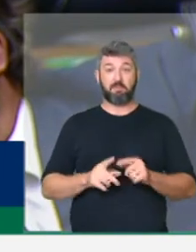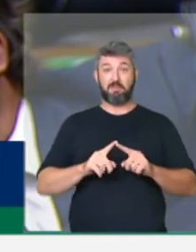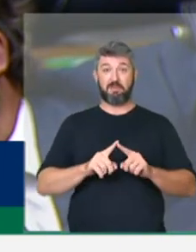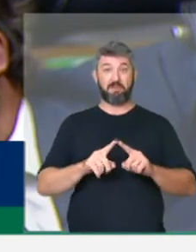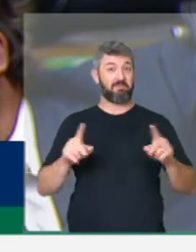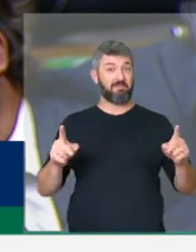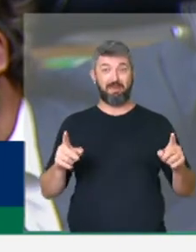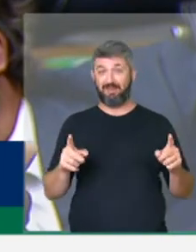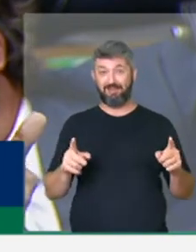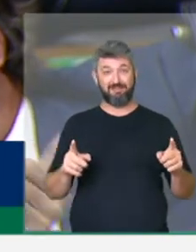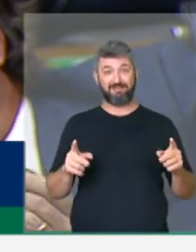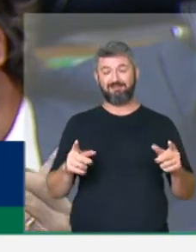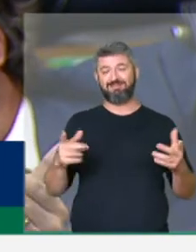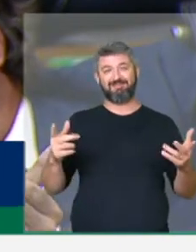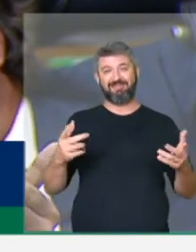RENEGOCIAÇÃO MAS QUE SE MANTENHA OS FUNDOS DO NORDESTE